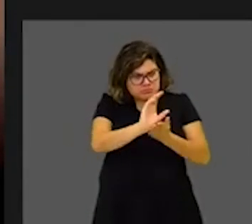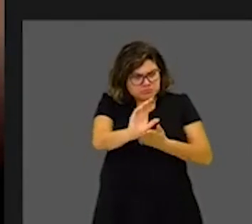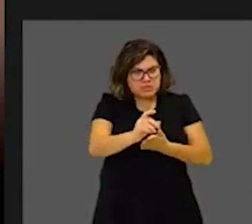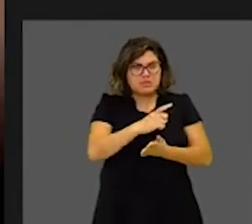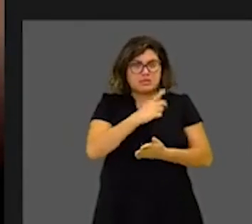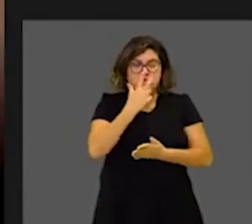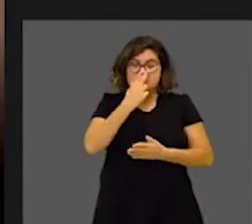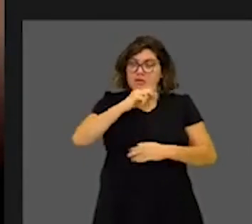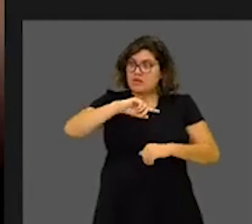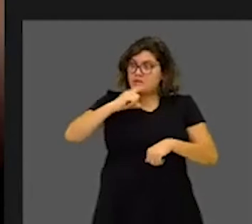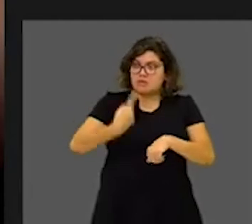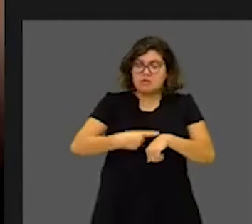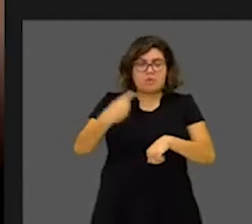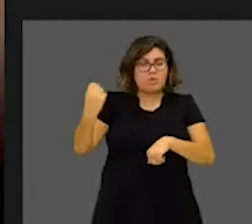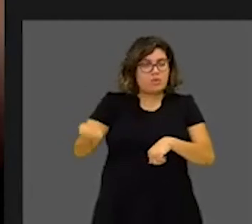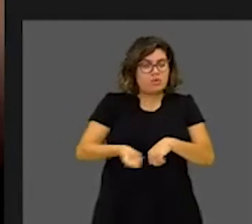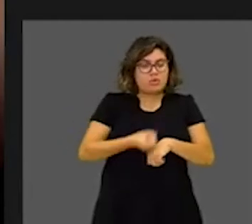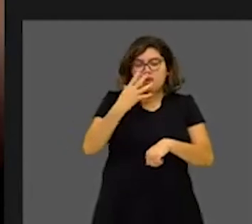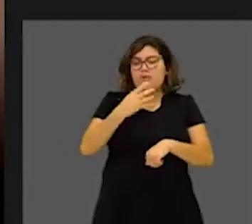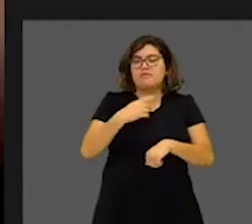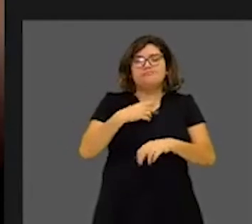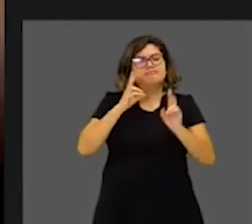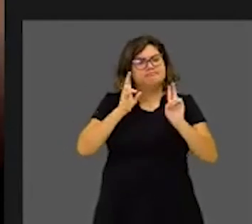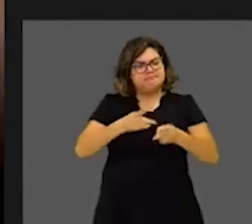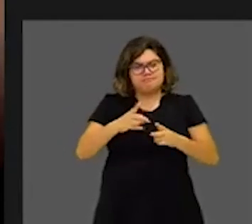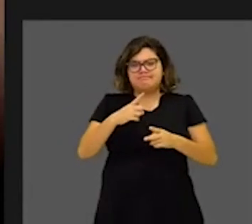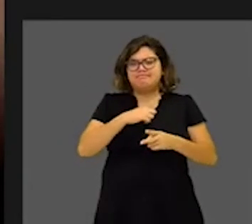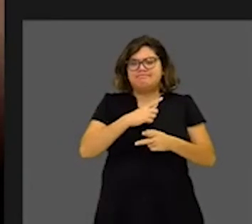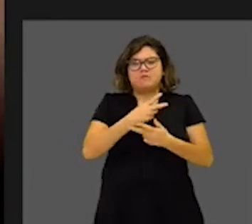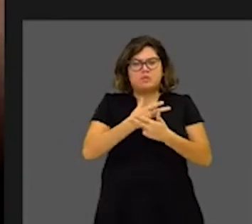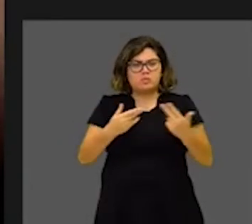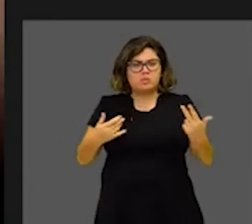ainda que a gente tenha muita coisa a lamentar no Brasil atual eu acho que as pequenas conquistas a